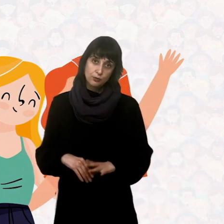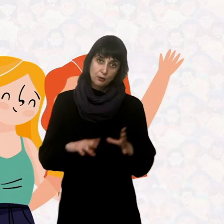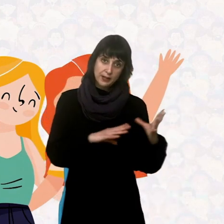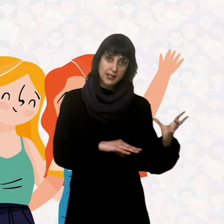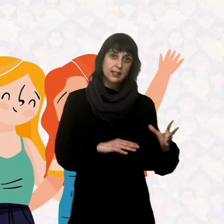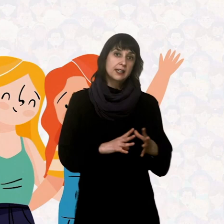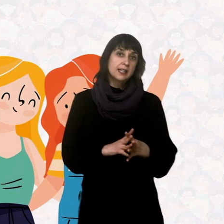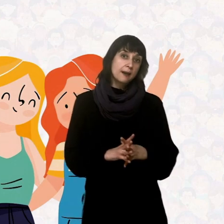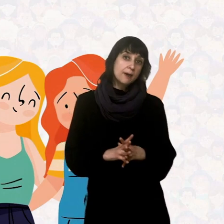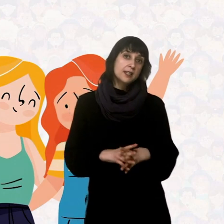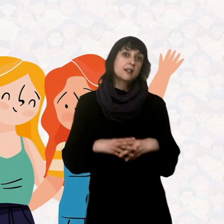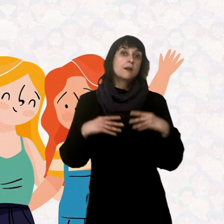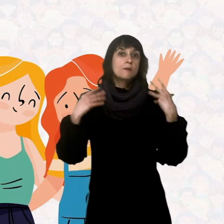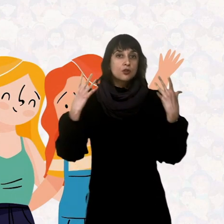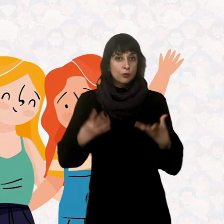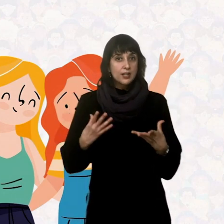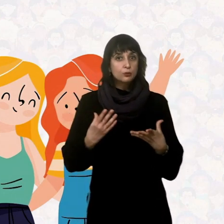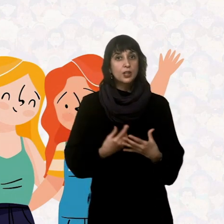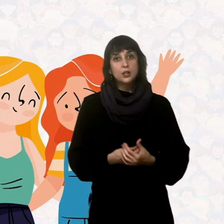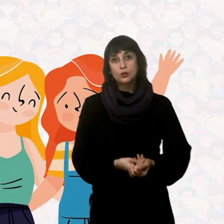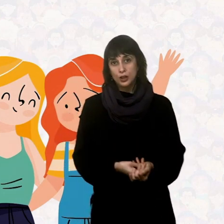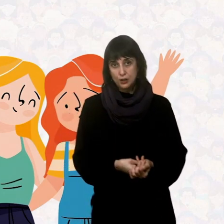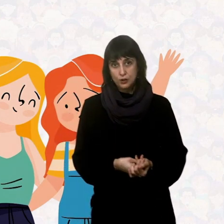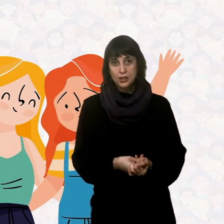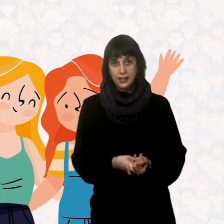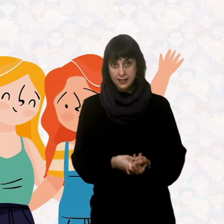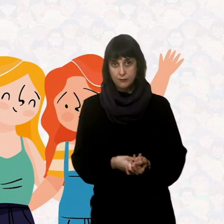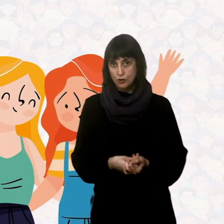una compañera, y ambas somos las autoras de los contenidos de este MOOC.